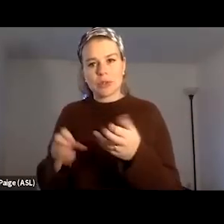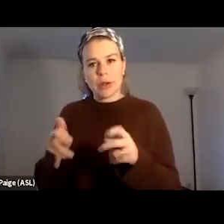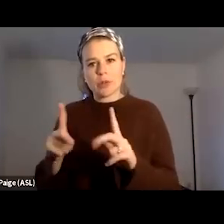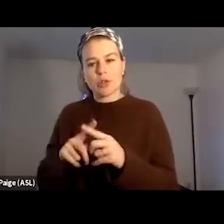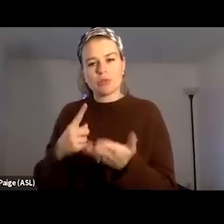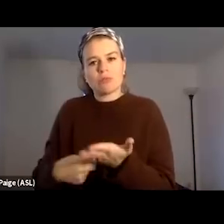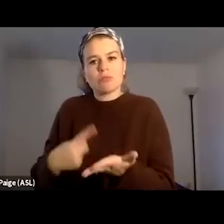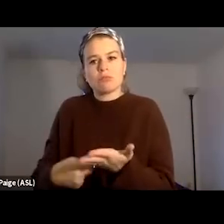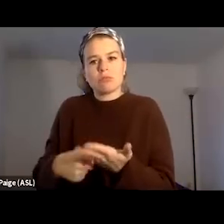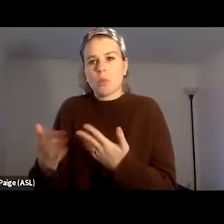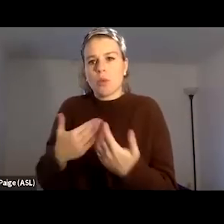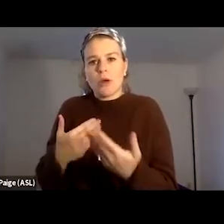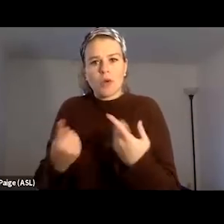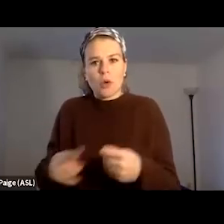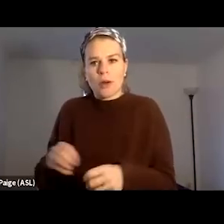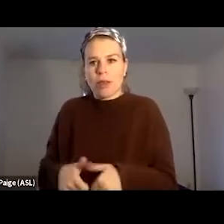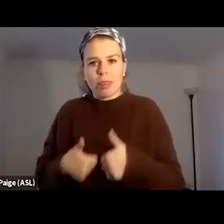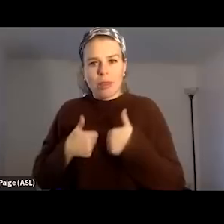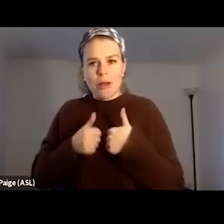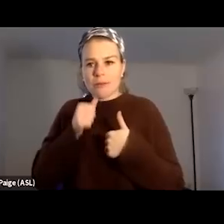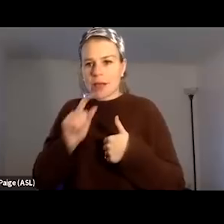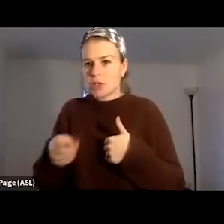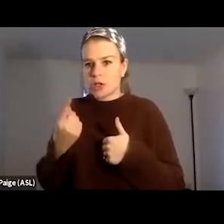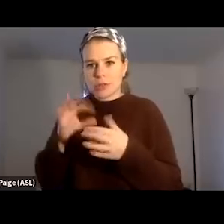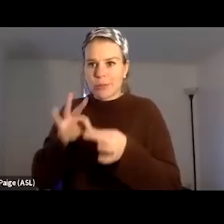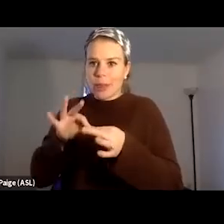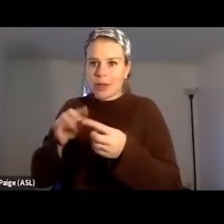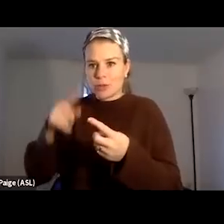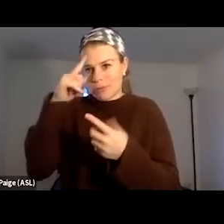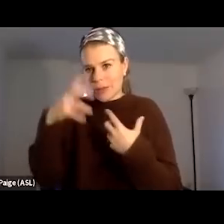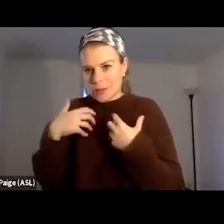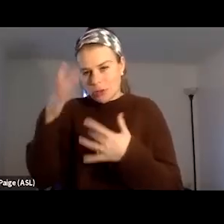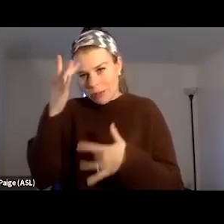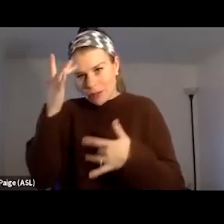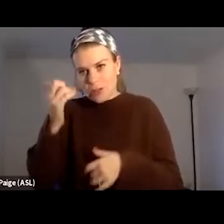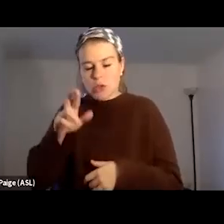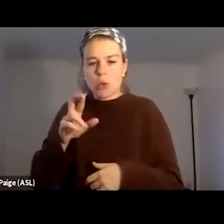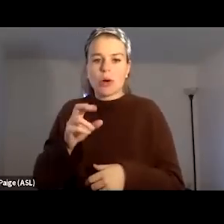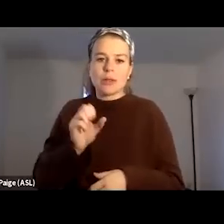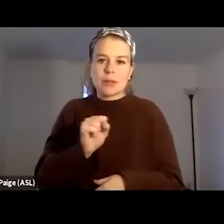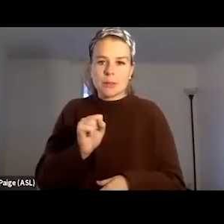no solo sobre lo que sucede con su enfermedad mental o problemas de uso de sustancias o cargos criminales.